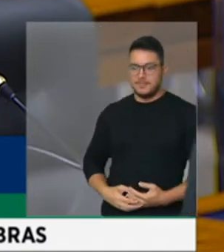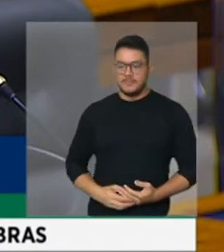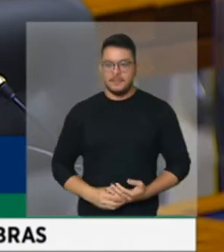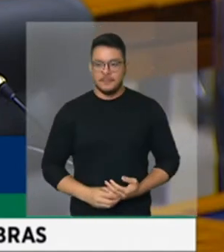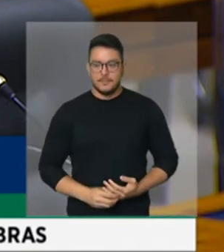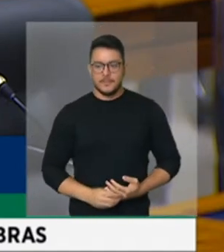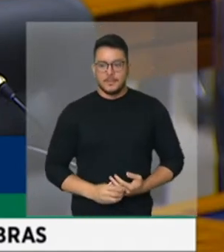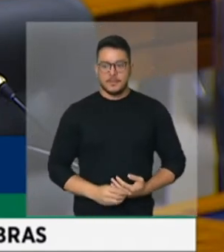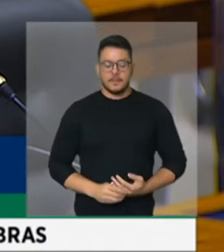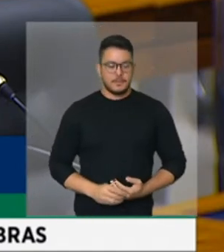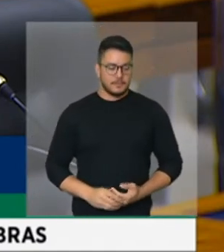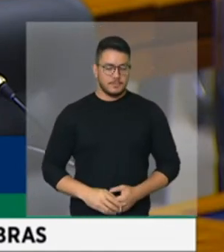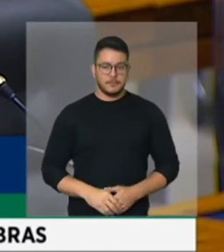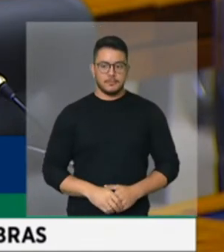COM QUE A MP 1031 FOI INCLUÍDA NA ORDEM DO DIA DA